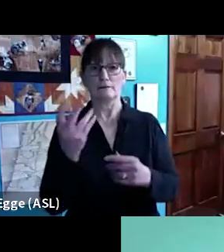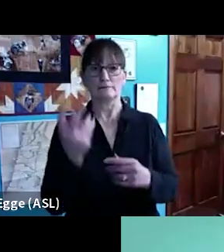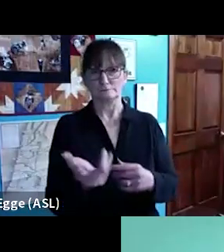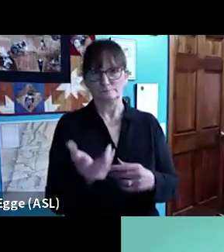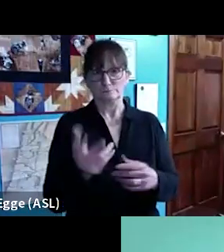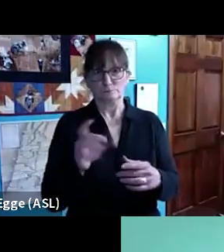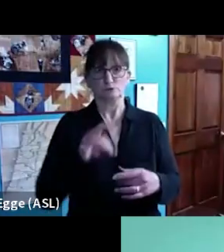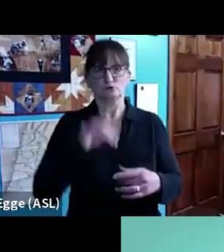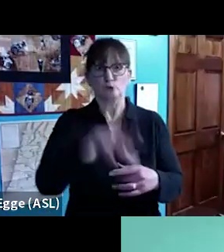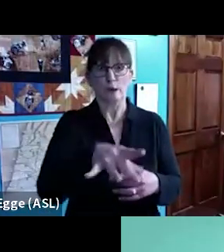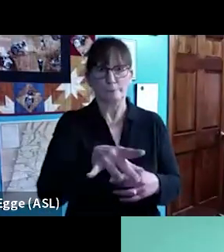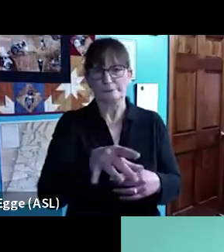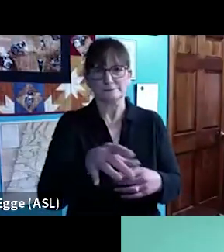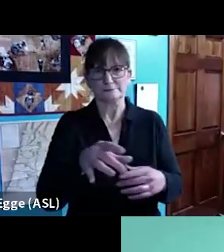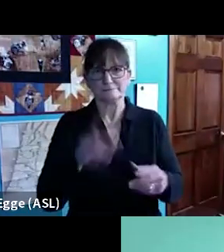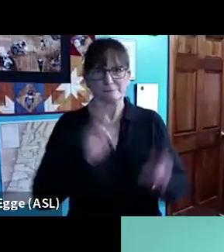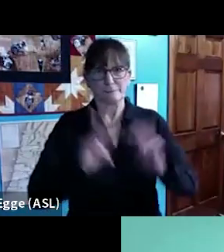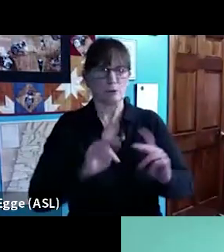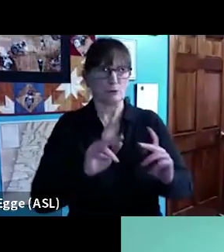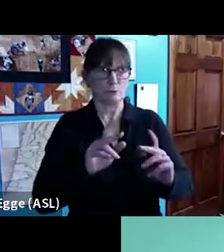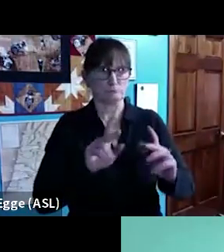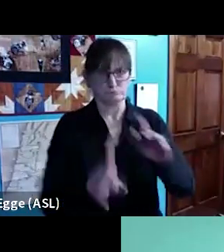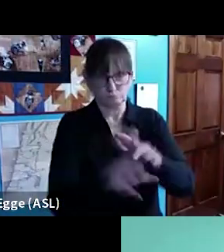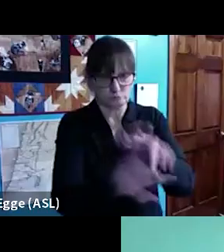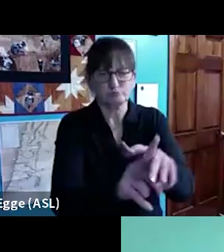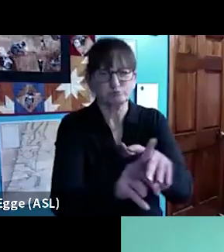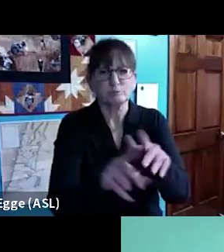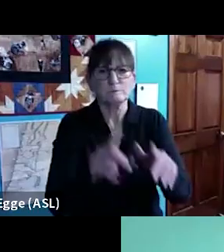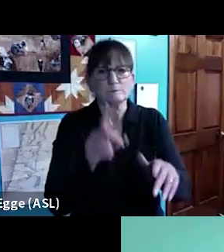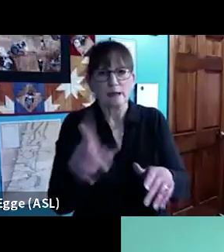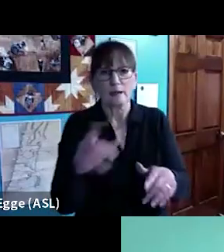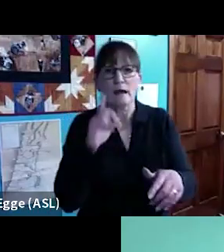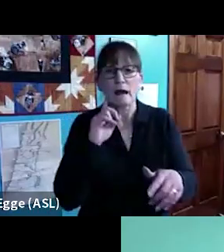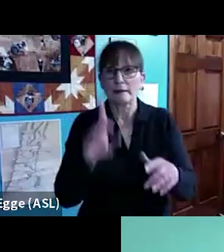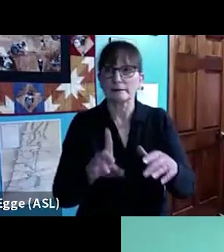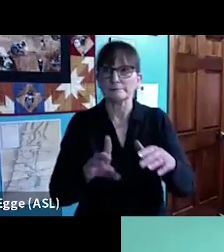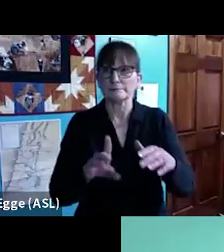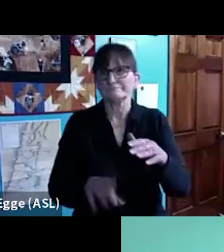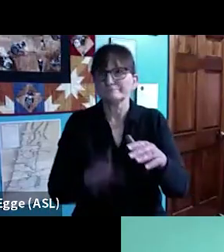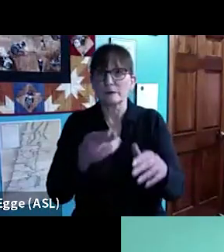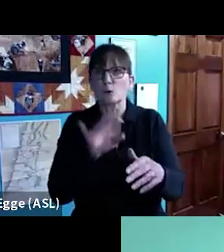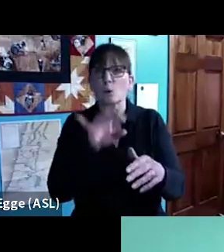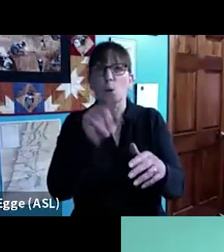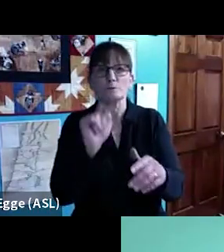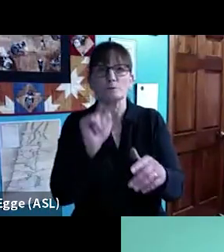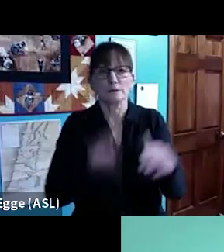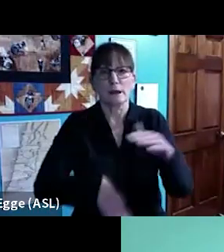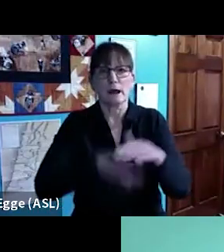para tratar de conseguir una cuenta establecida. Sé que como probablemente ya han escuchado cuando compartí la información,